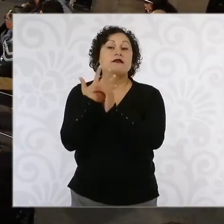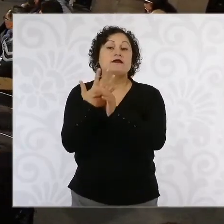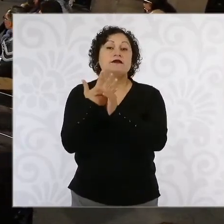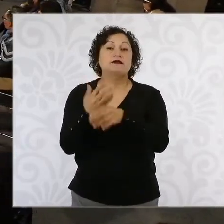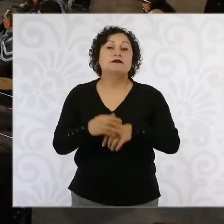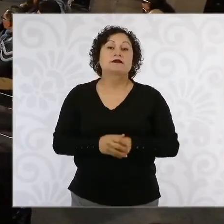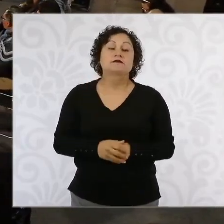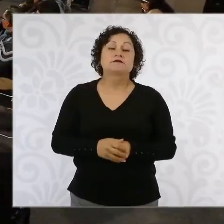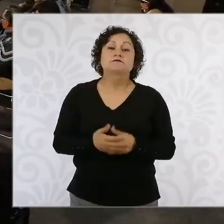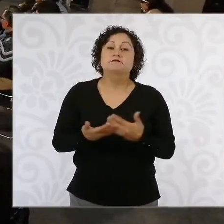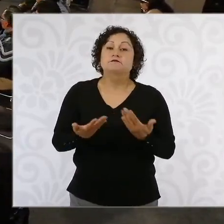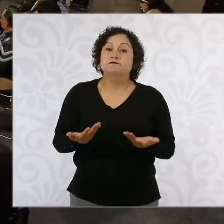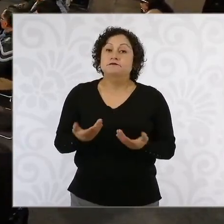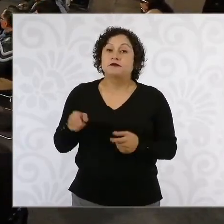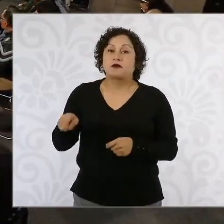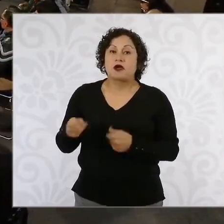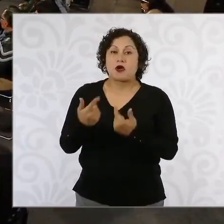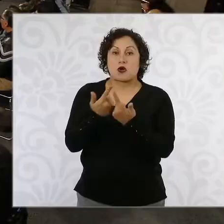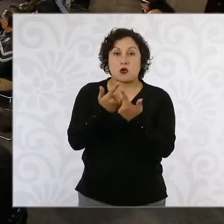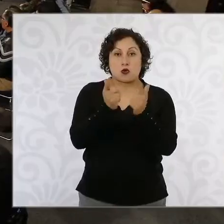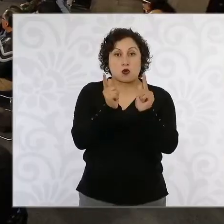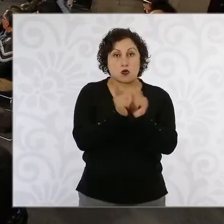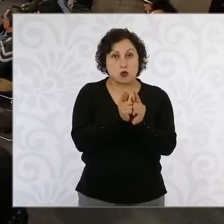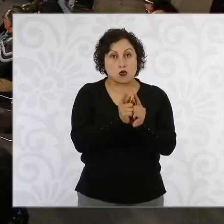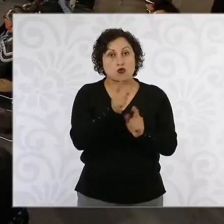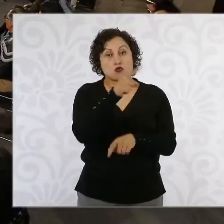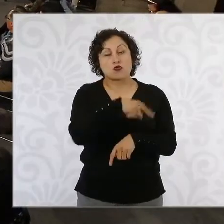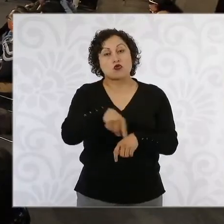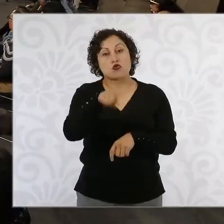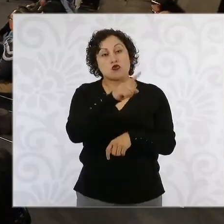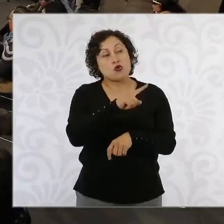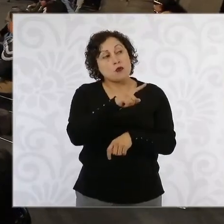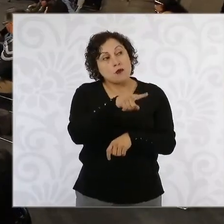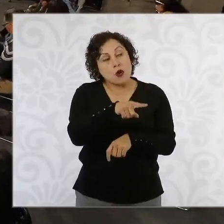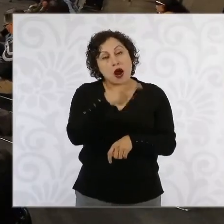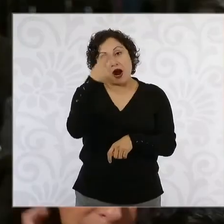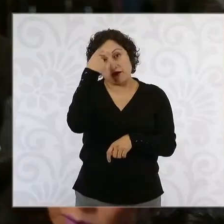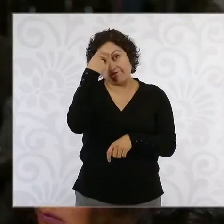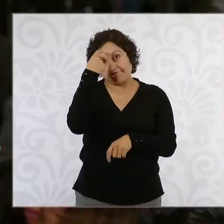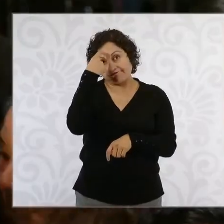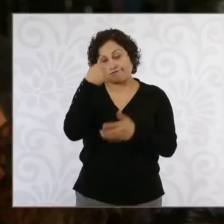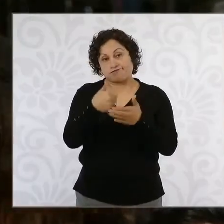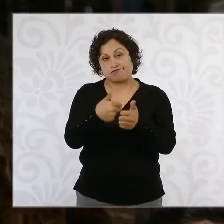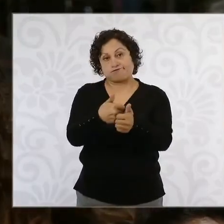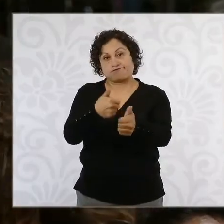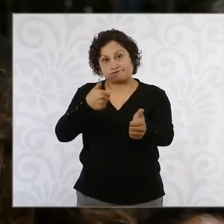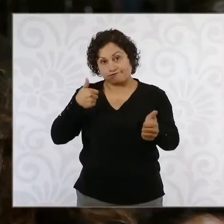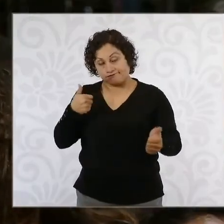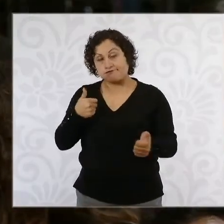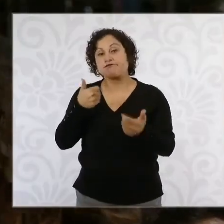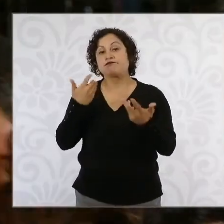como un partido conservador retardatario palero Mientras que el gobierno del presidente Ernesto